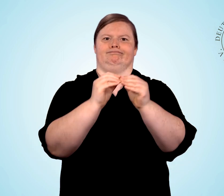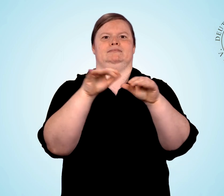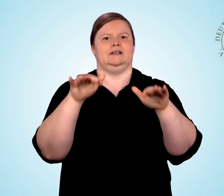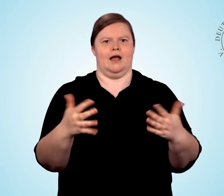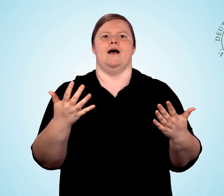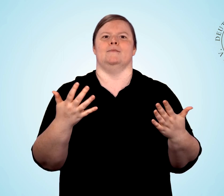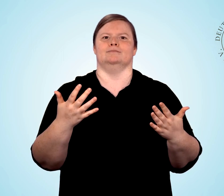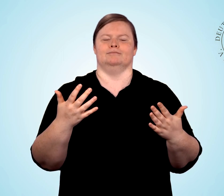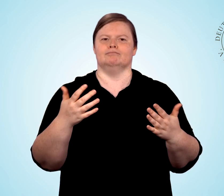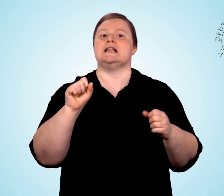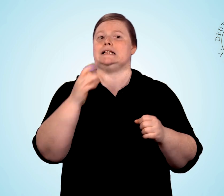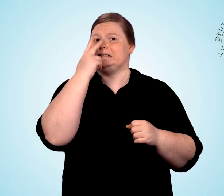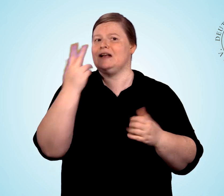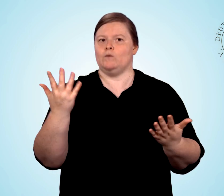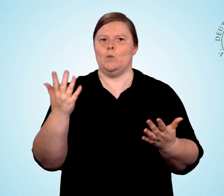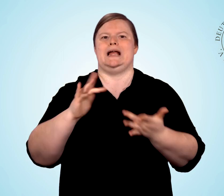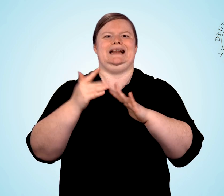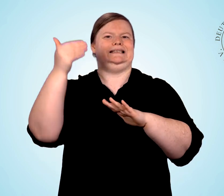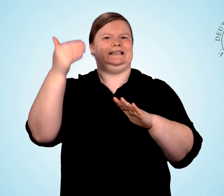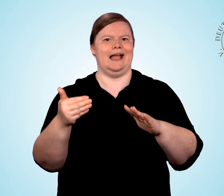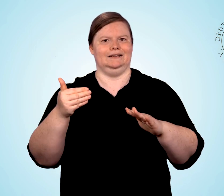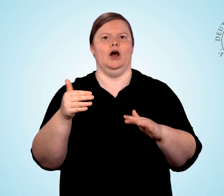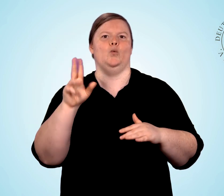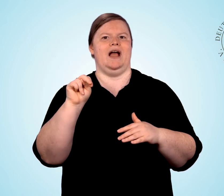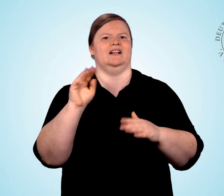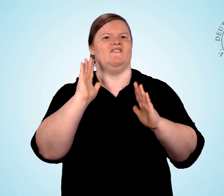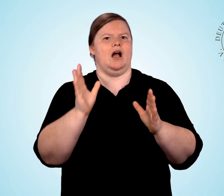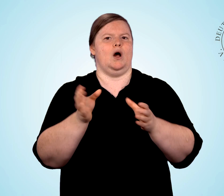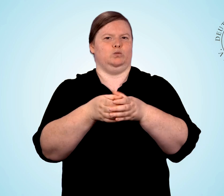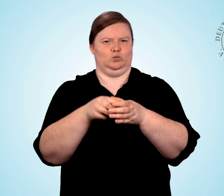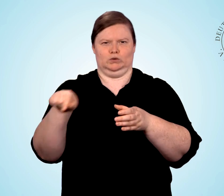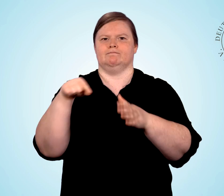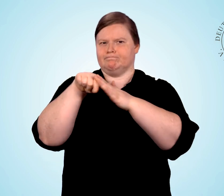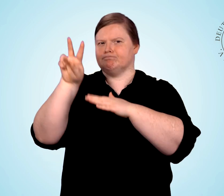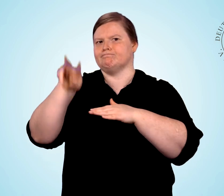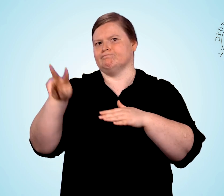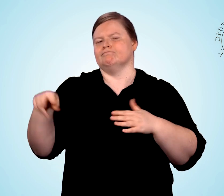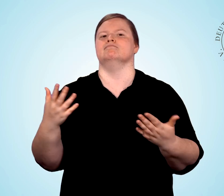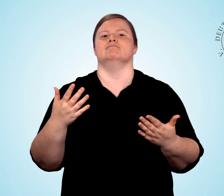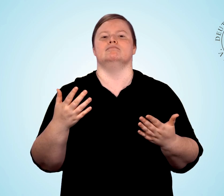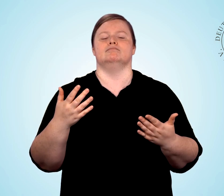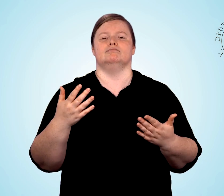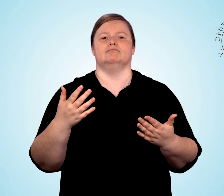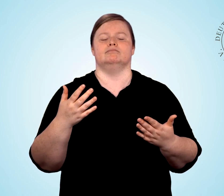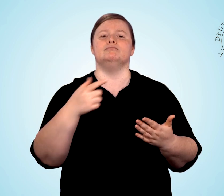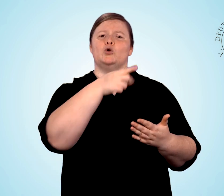wurden auf der Internetseite des „UN-Fachausschusses“ bereits aufgenommen.